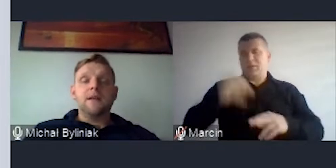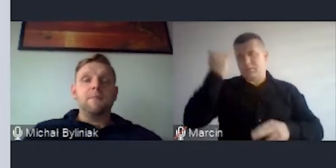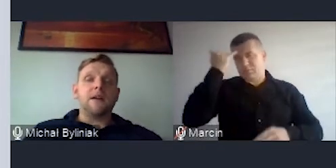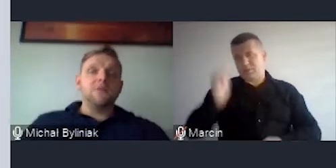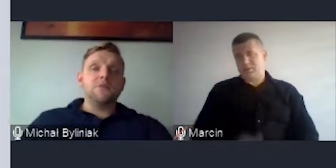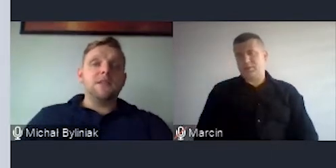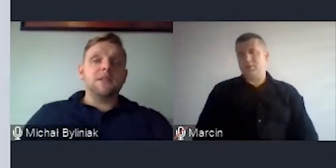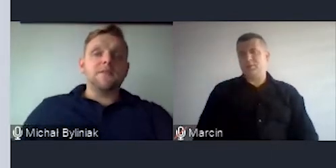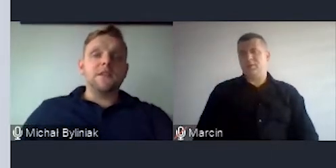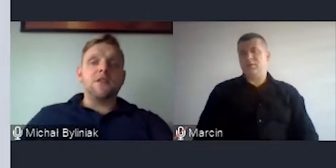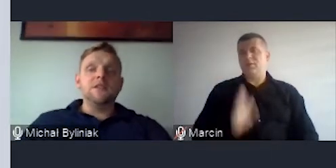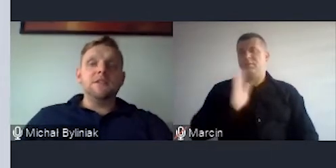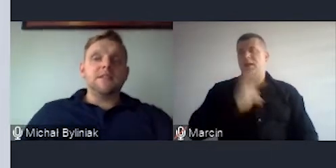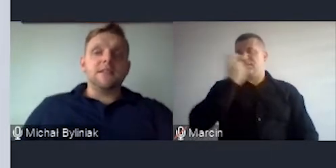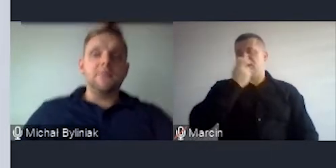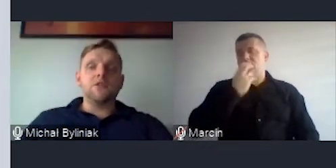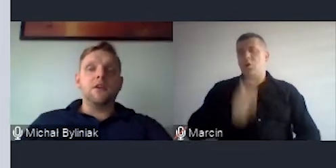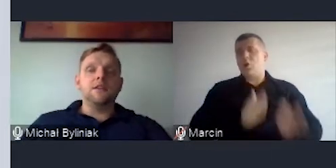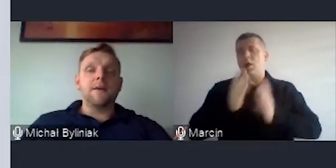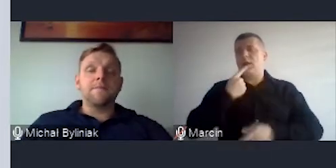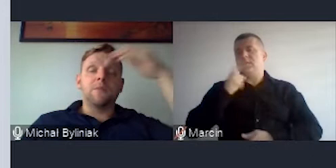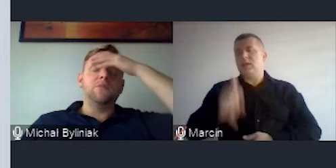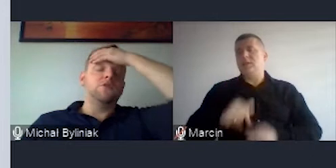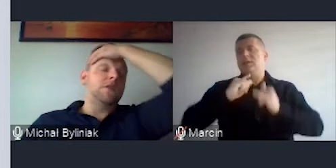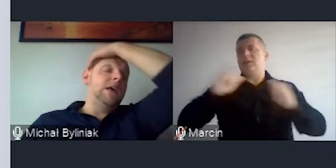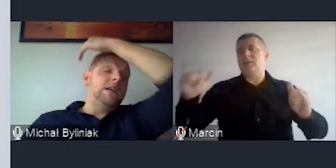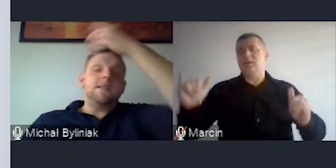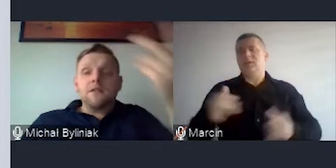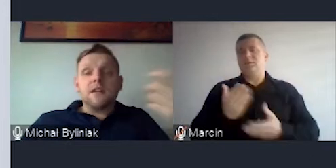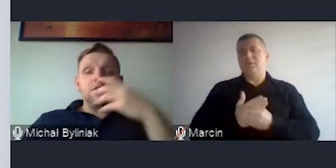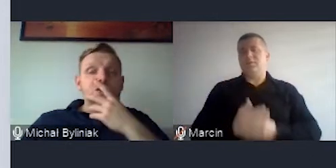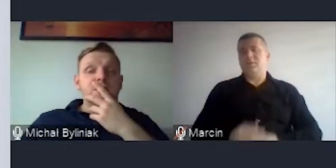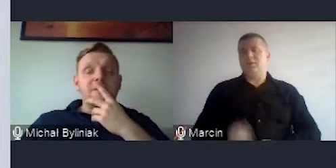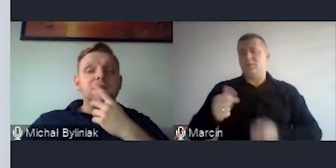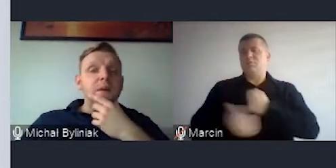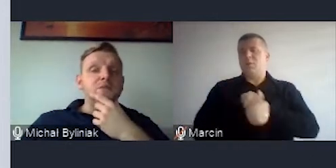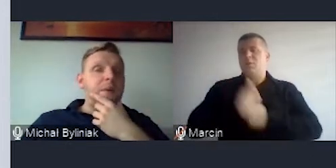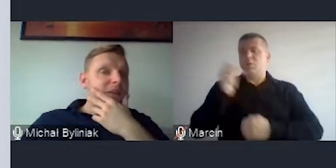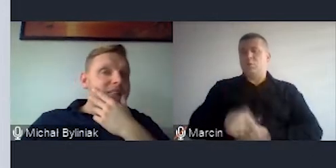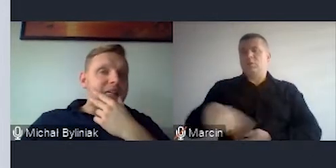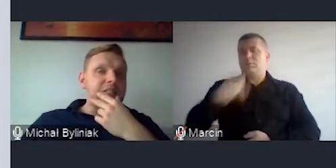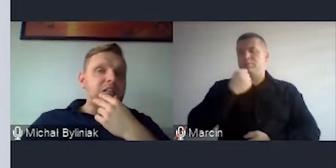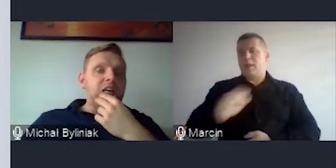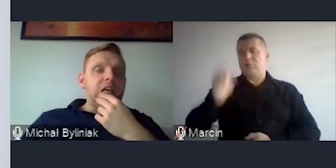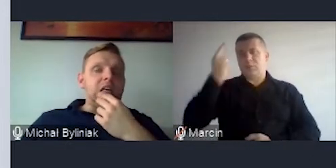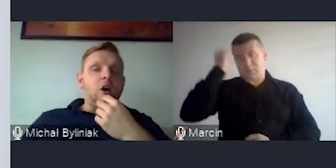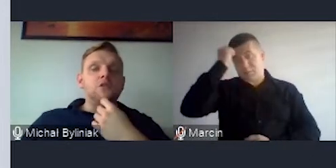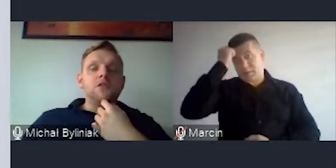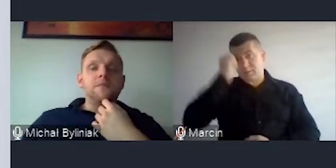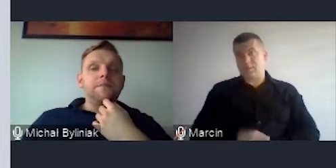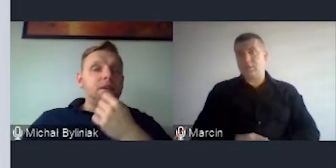bardziej był zainteresowany kolejnymi zleceniami od kolejnych podmiotów. I z tego względu musicie Państwo bardzo pamiętać o tym,